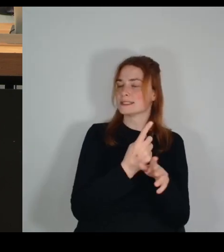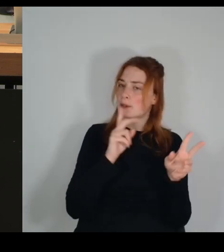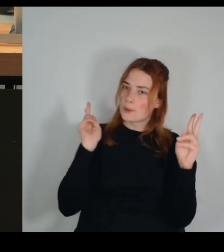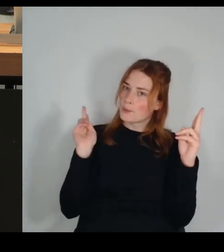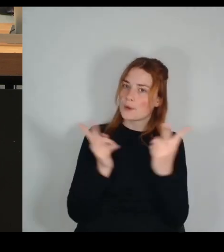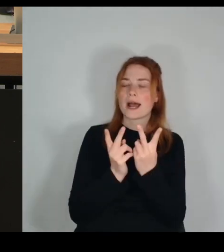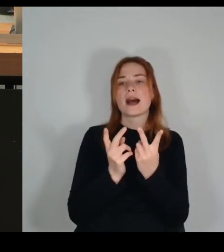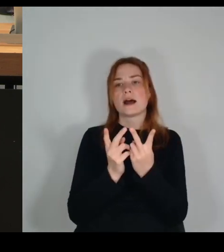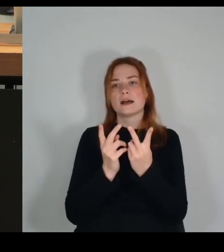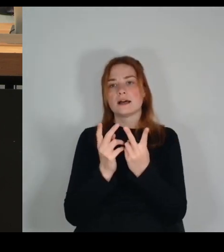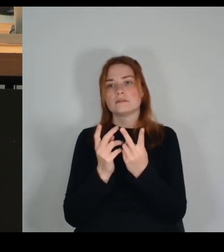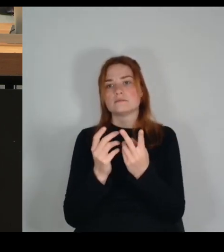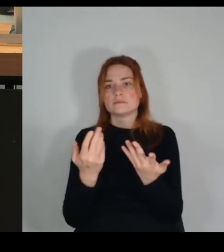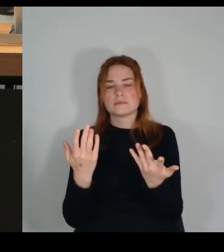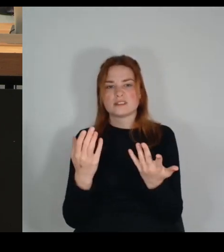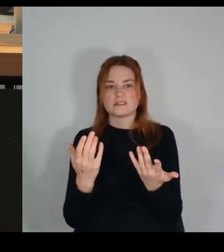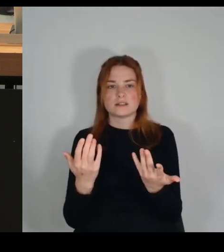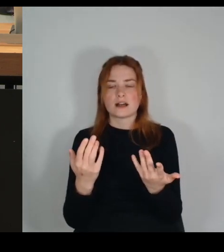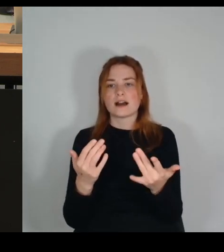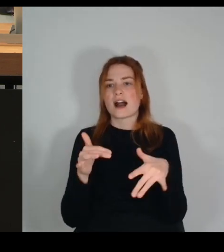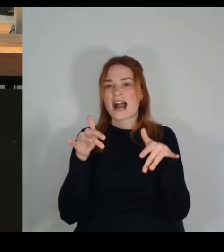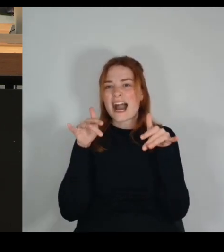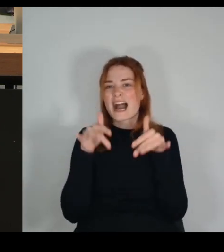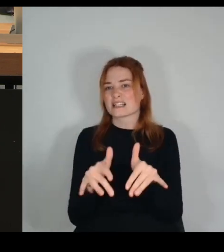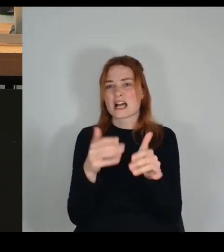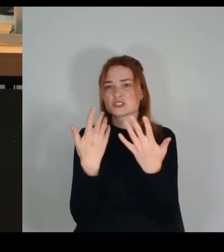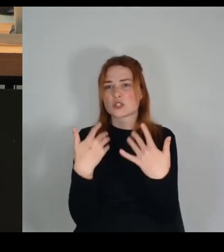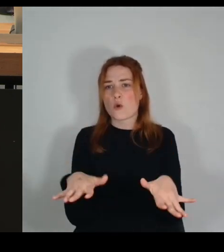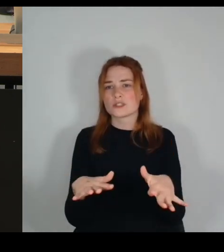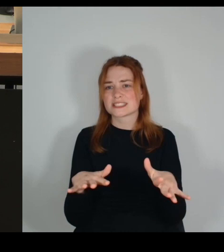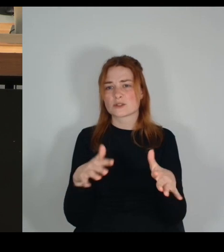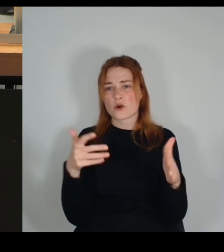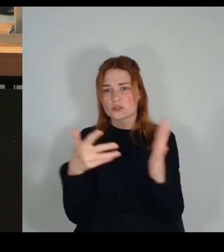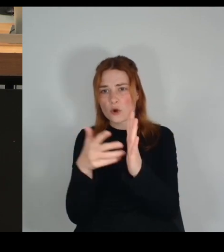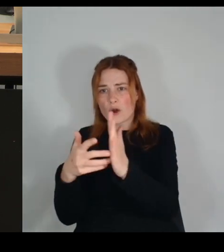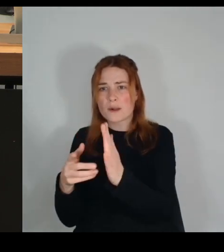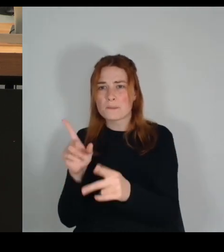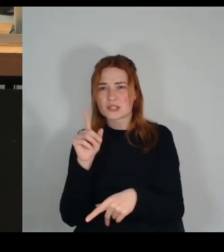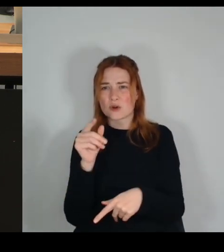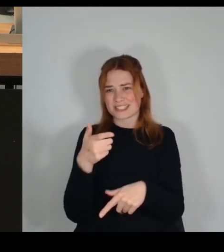Und es spricht schon Bände, dass die AfD das von sich aus hier mit ihrem Antrag in Verbindung bringt.